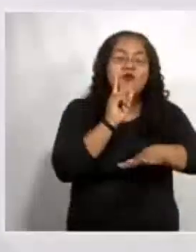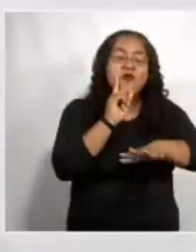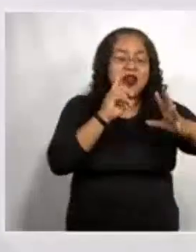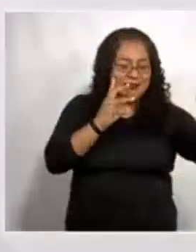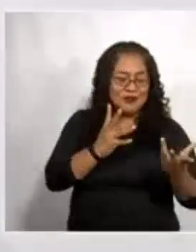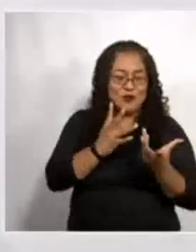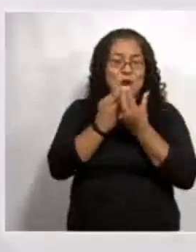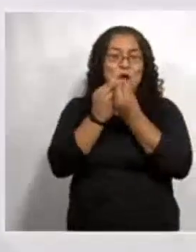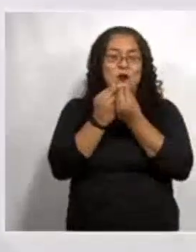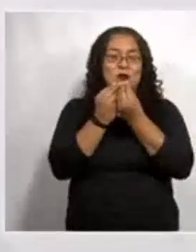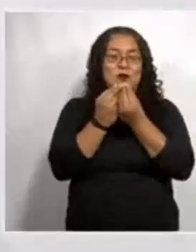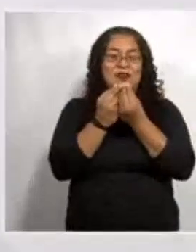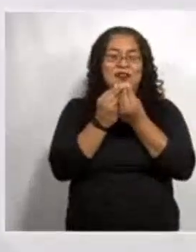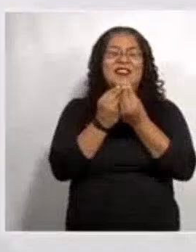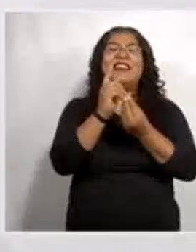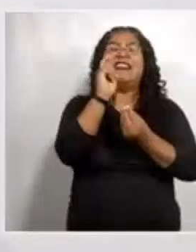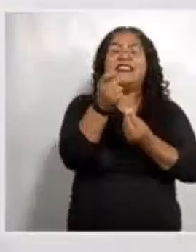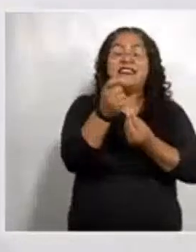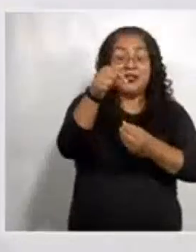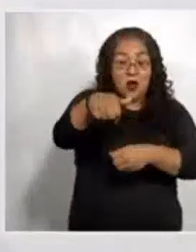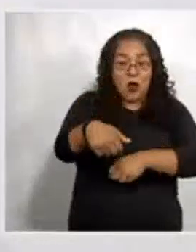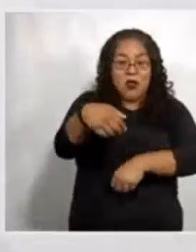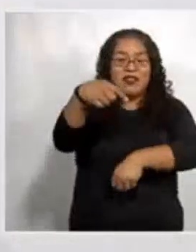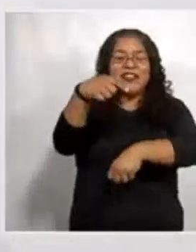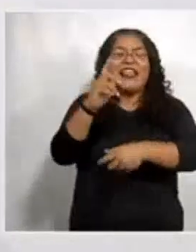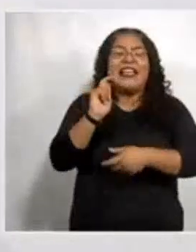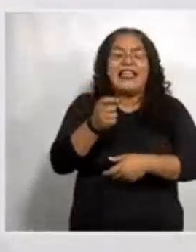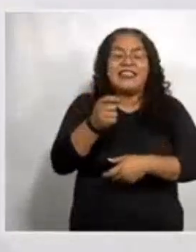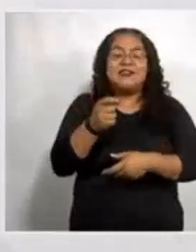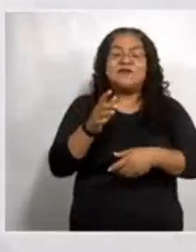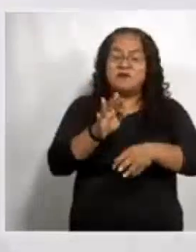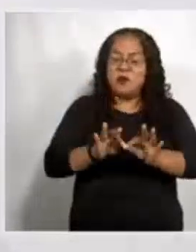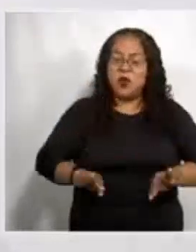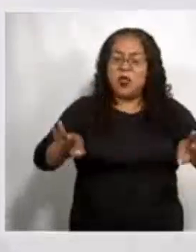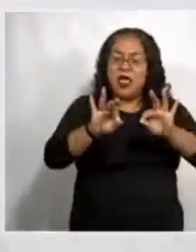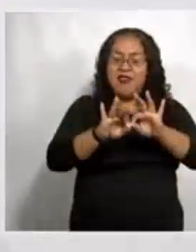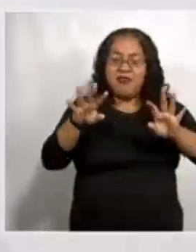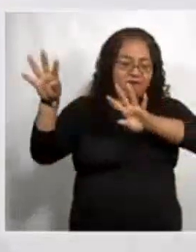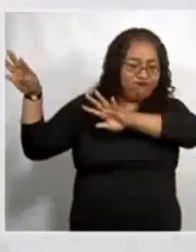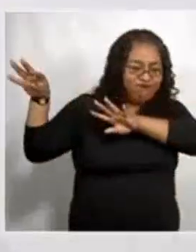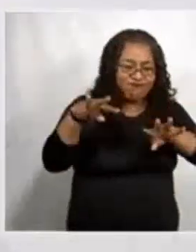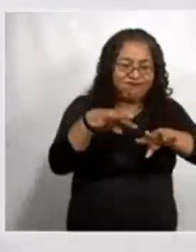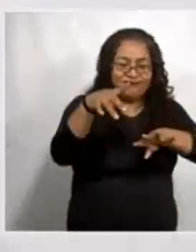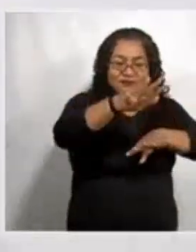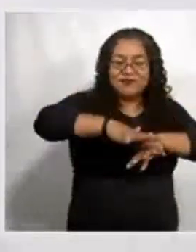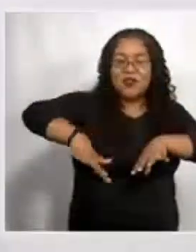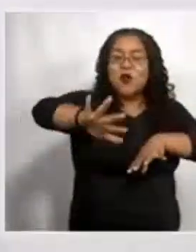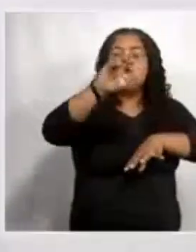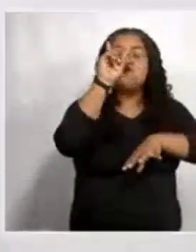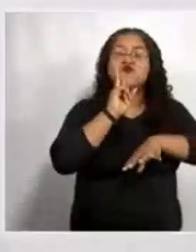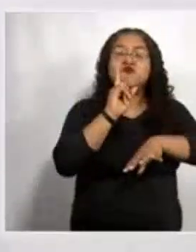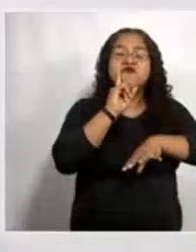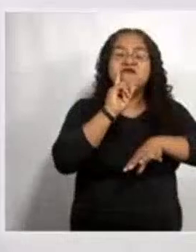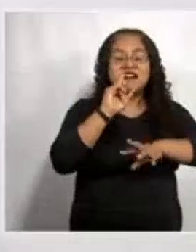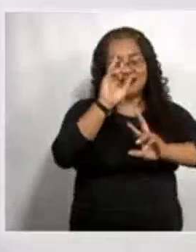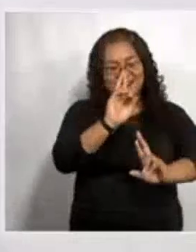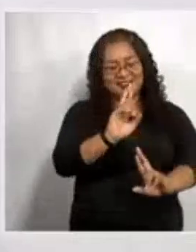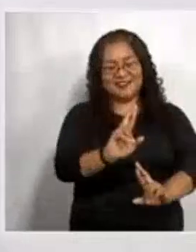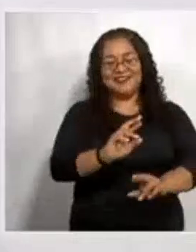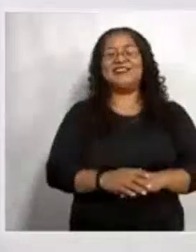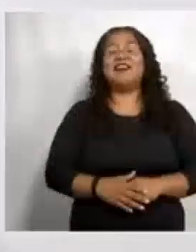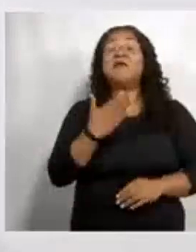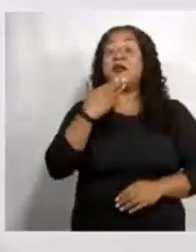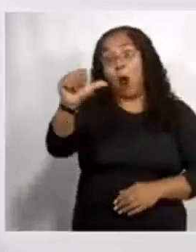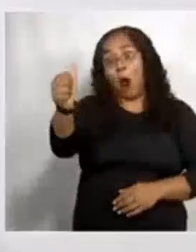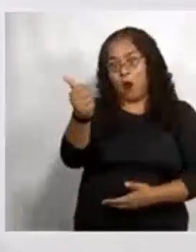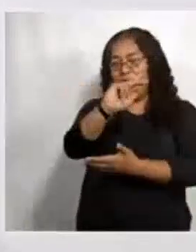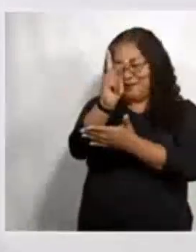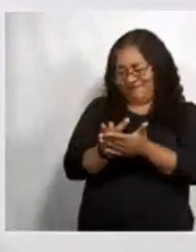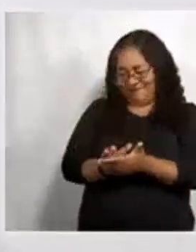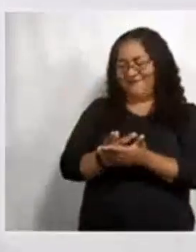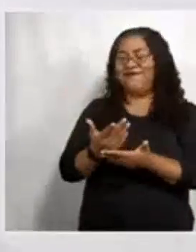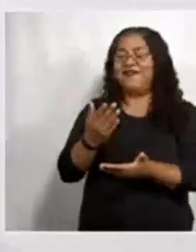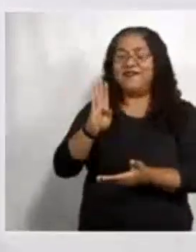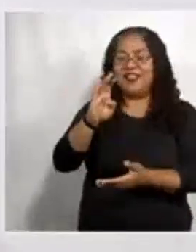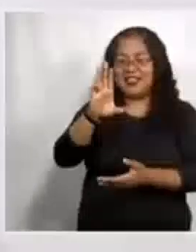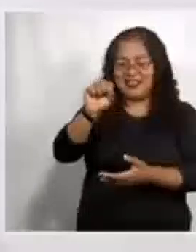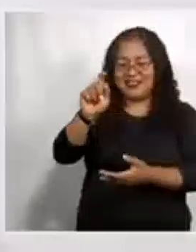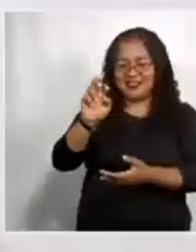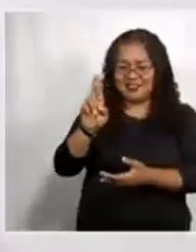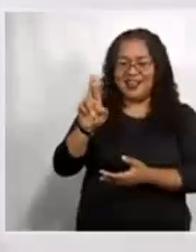Es tiempo de mujeres. Bueno, ese es el otro programa de bienestar. El otro programa,